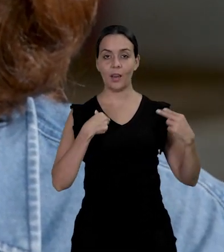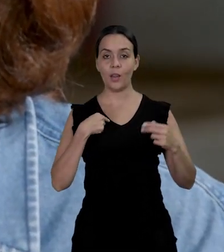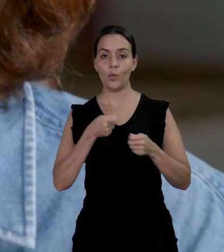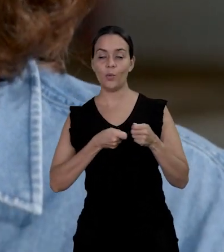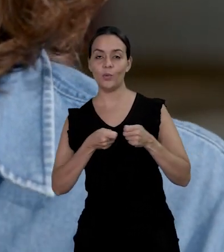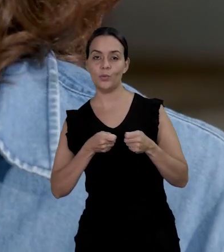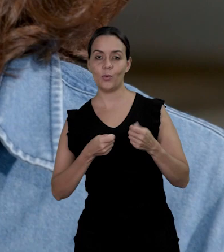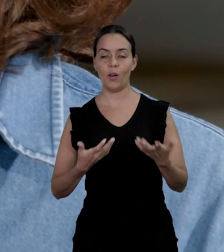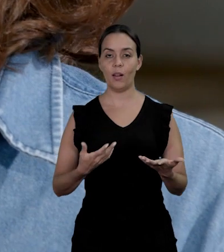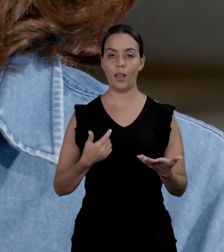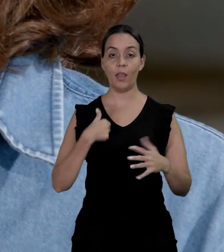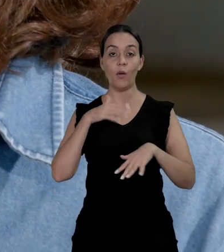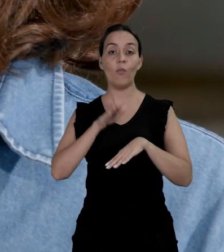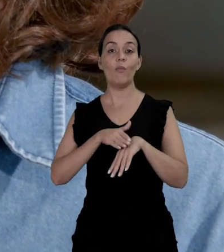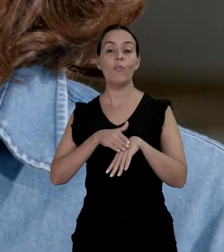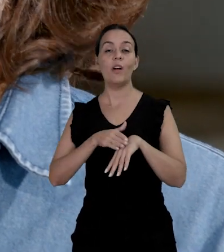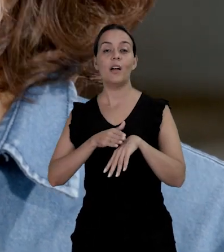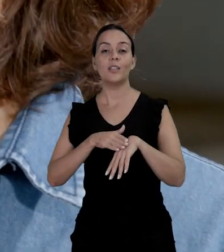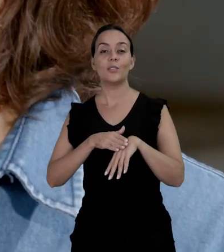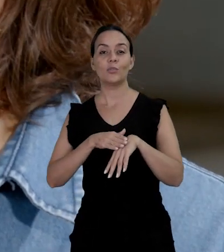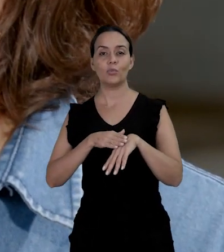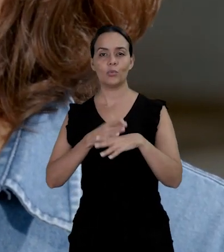essa perspectiva de que a gente faz,